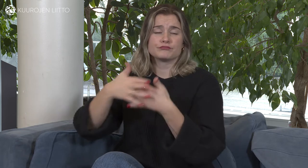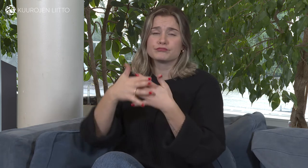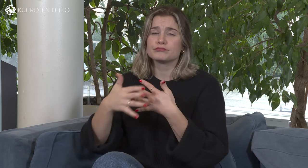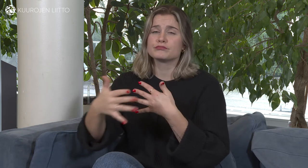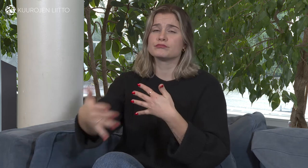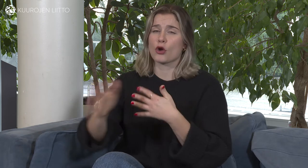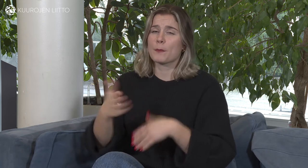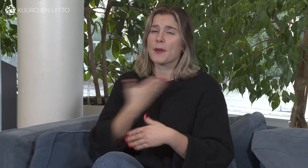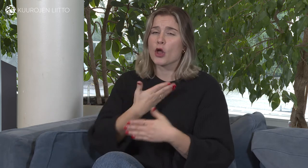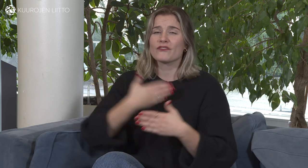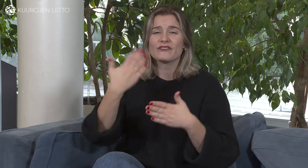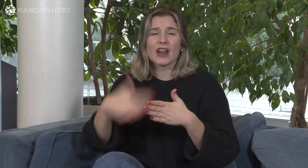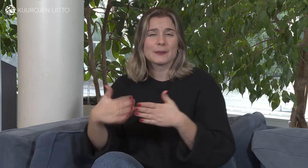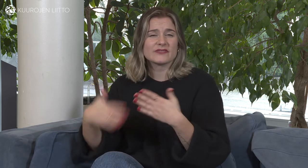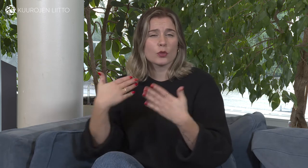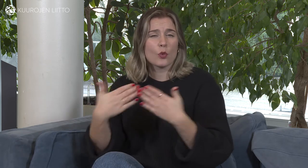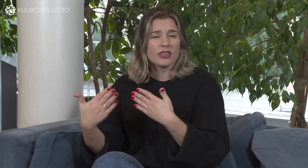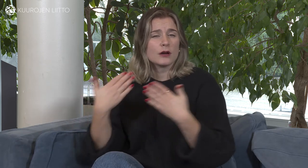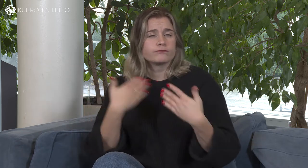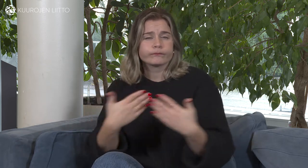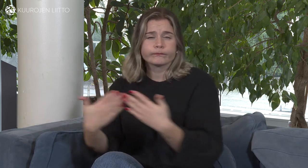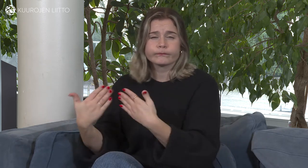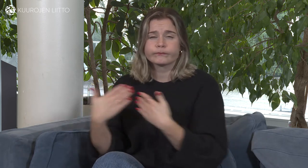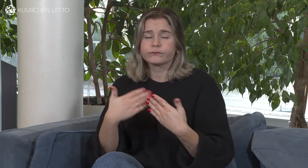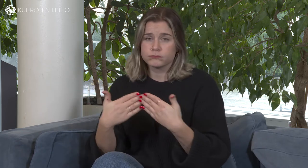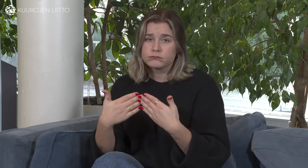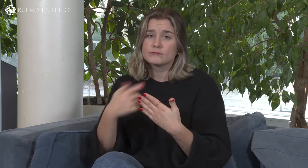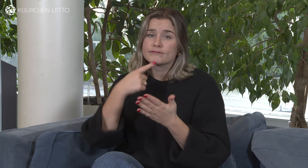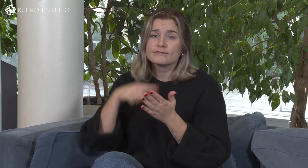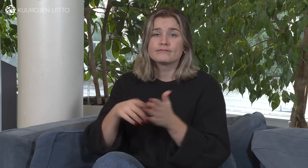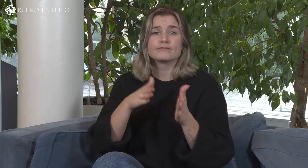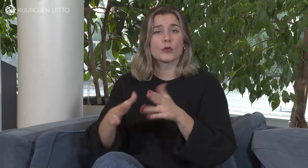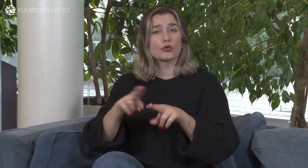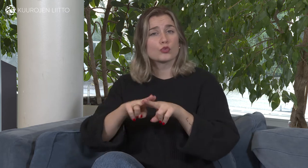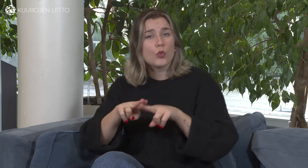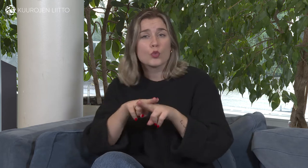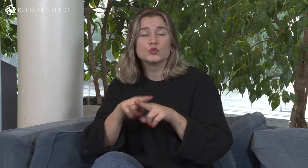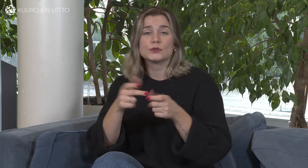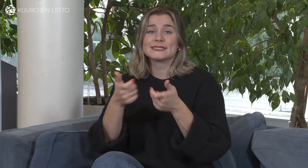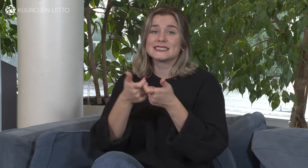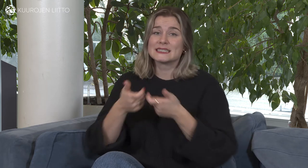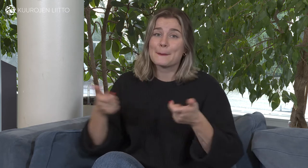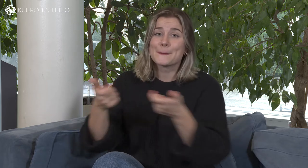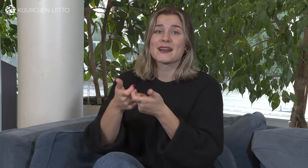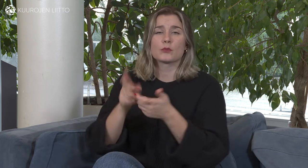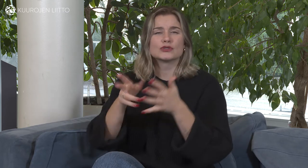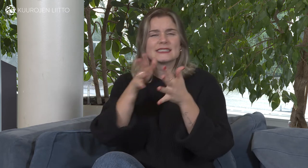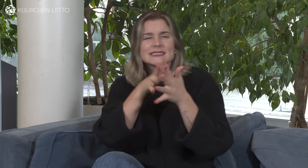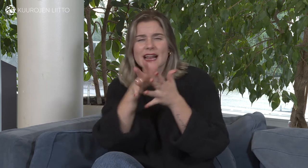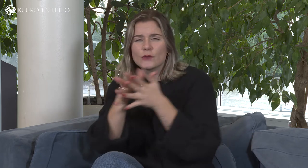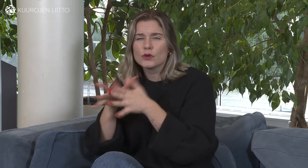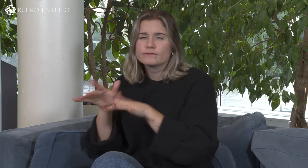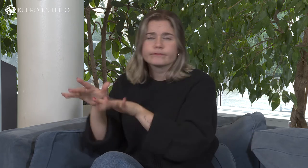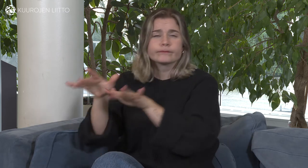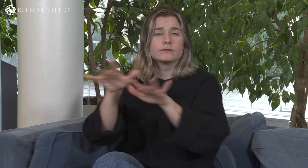Valtakunnallinen yhdistyskiertue saatiin toteutettua viime keväänä -